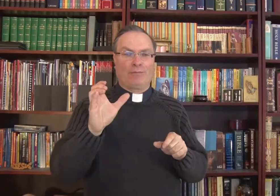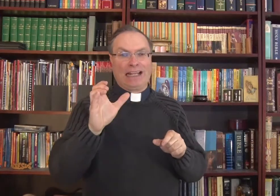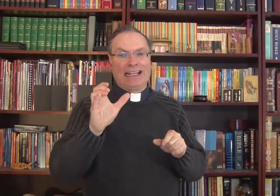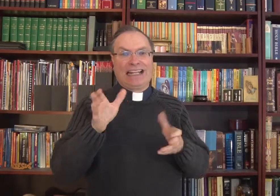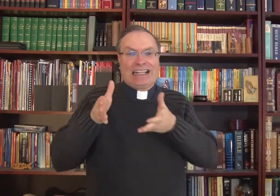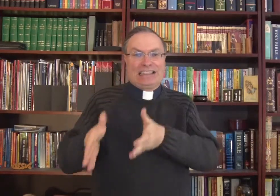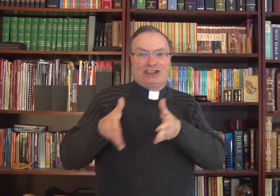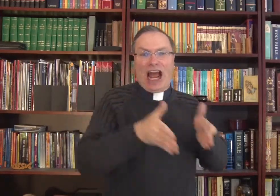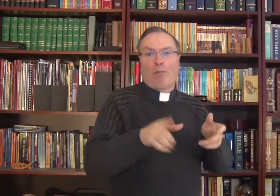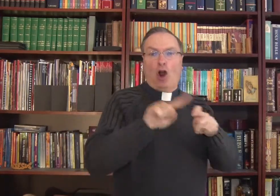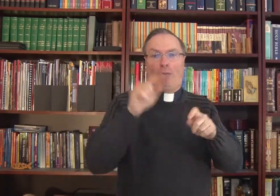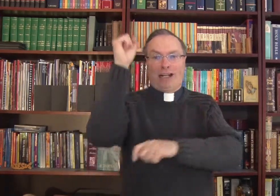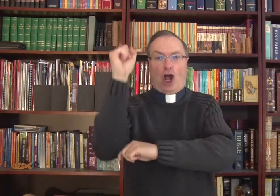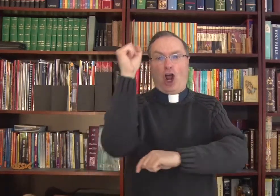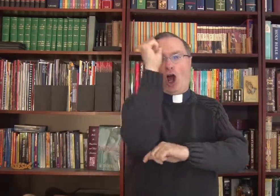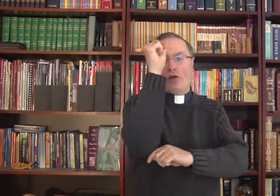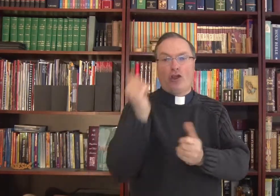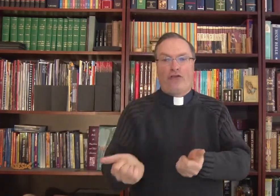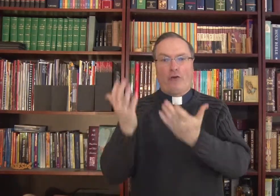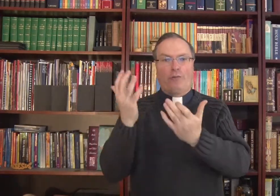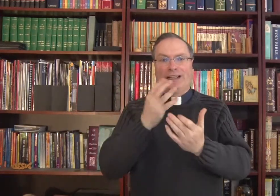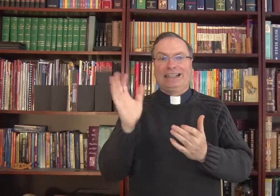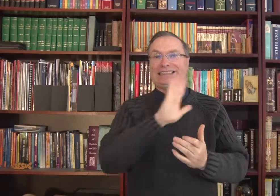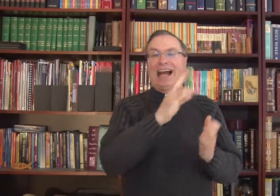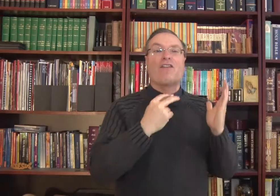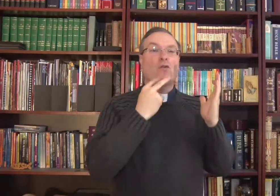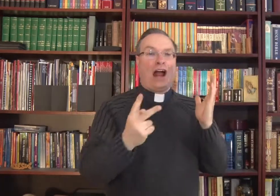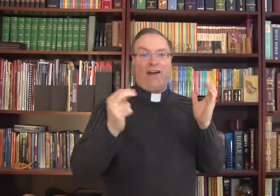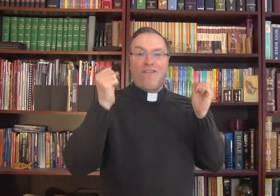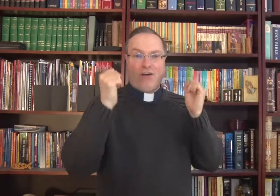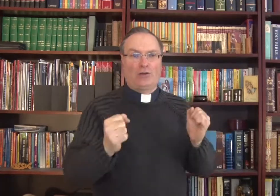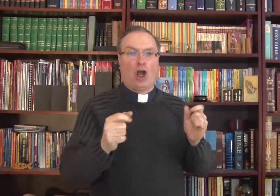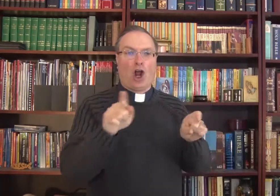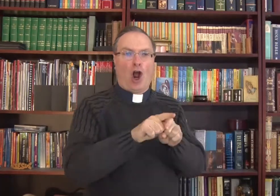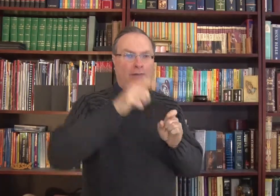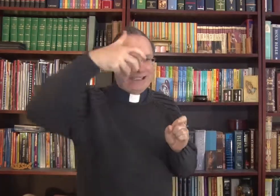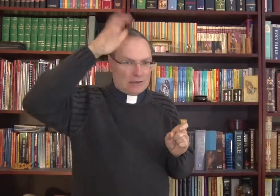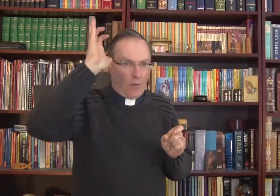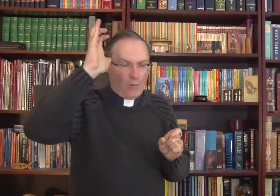les jambes comme des colonnes de feu et sa voix forte comme un lion